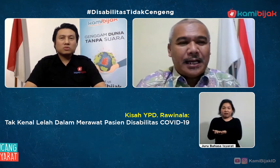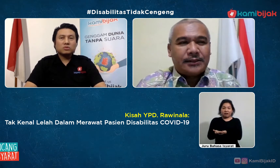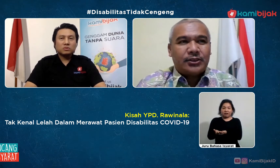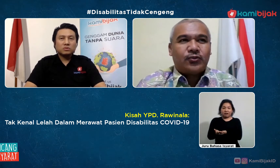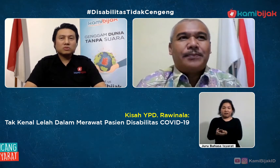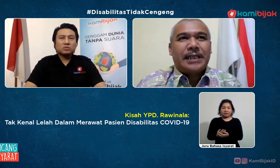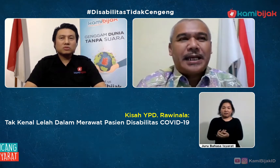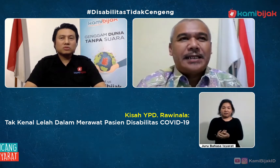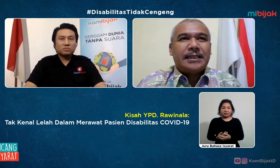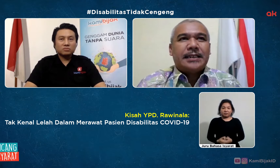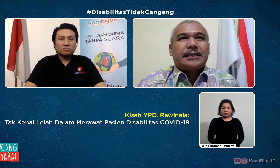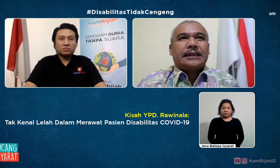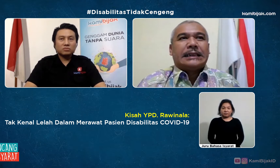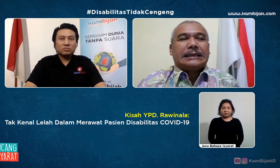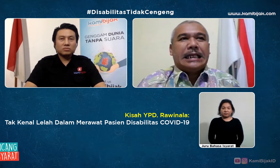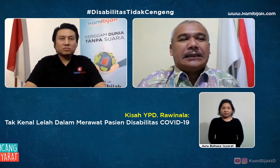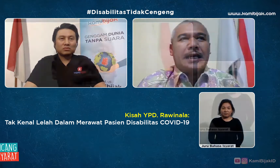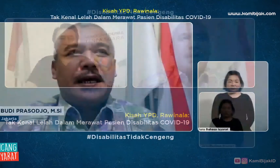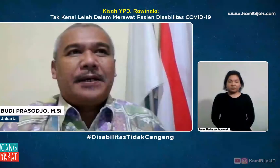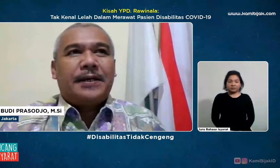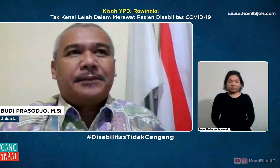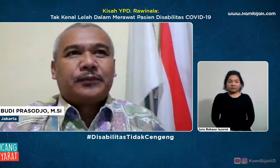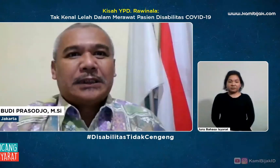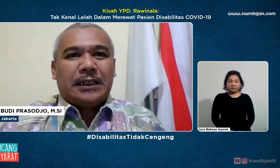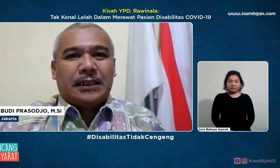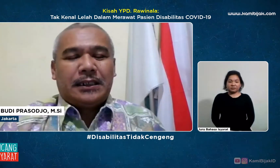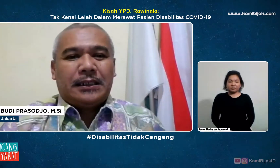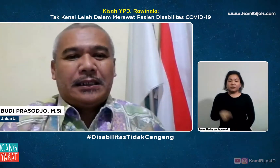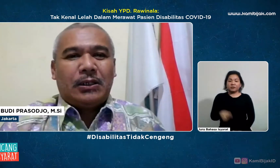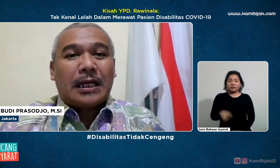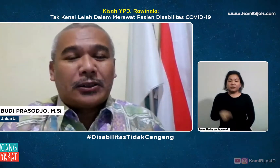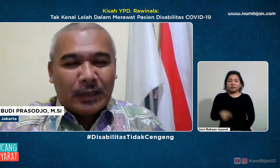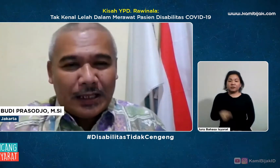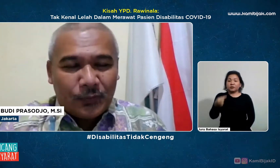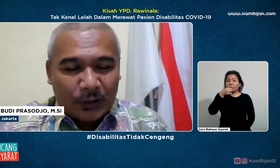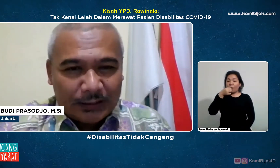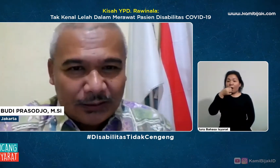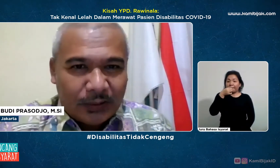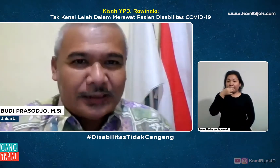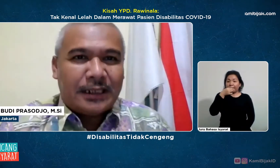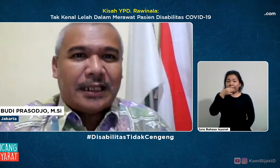Apa hasil suap nya ternyata orang tua murid itu